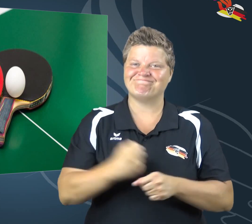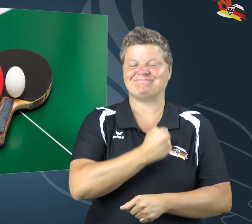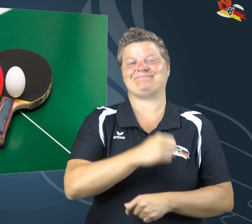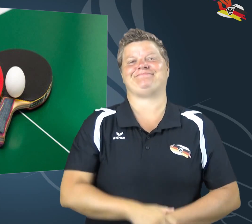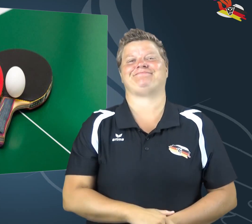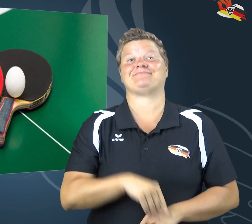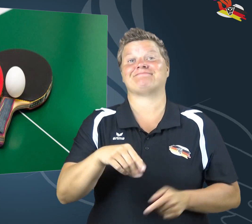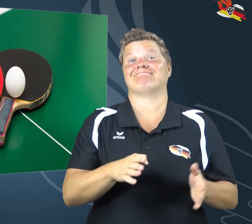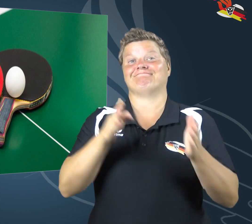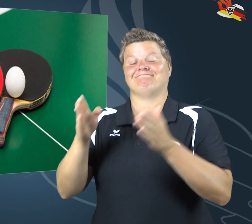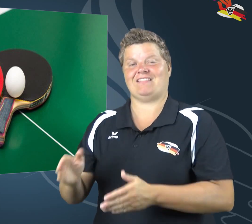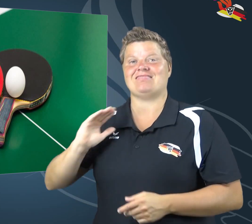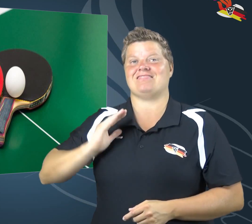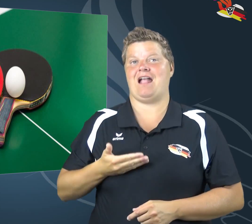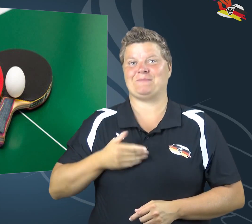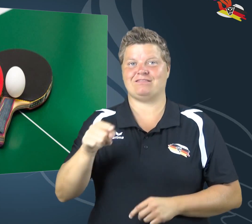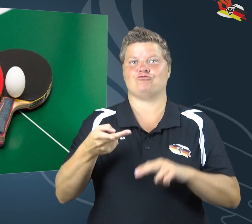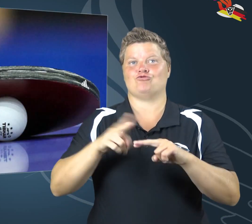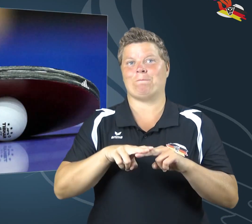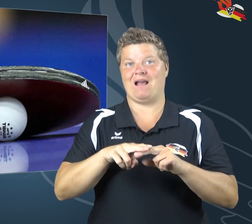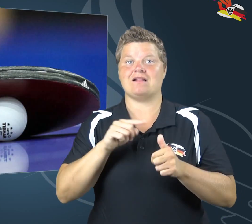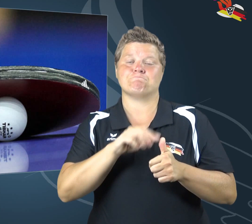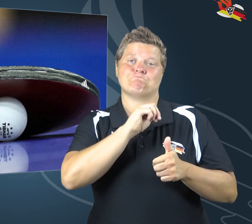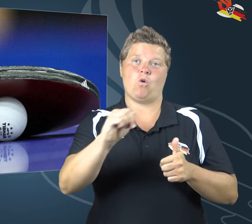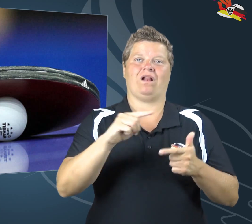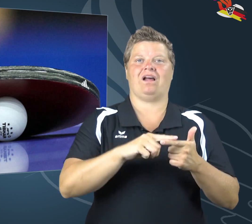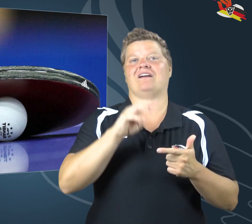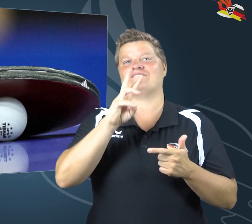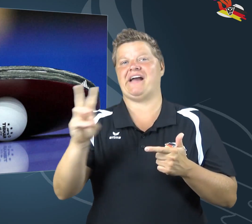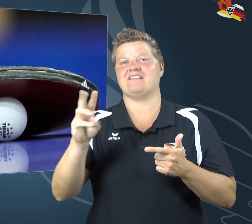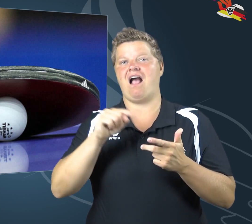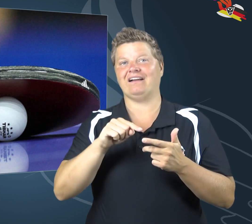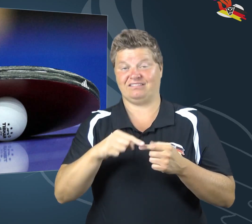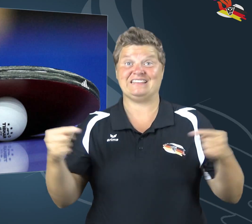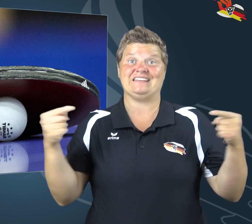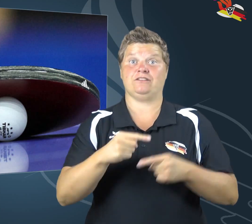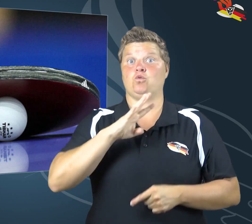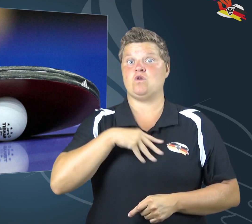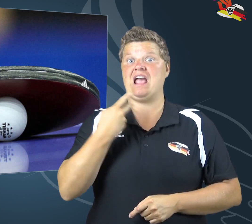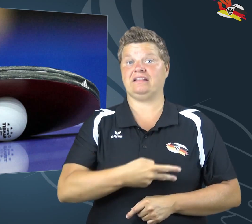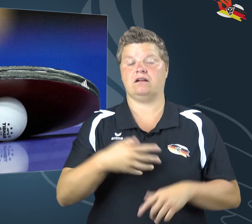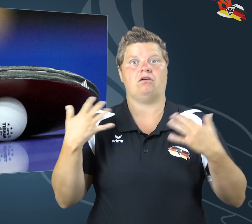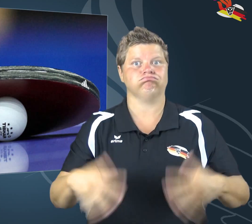das Damendoppel Moll/Wernhardt gewann das erste Match mit 4:3 gegen die Kroatinnen. Es war ein spannendes Spiel.